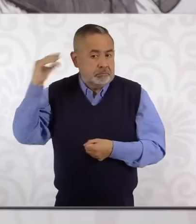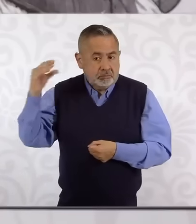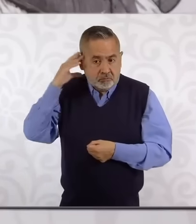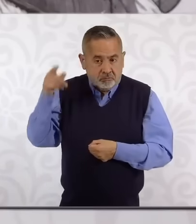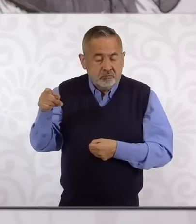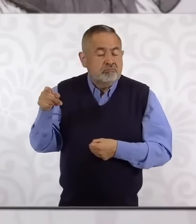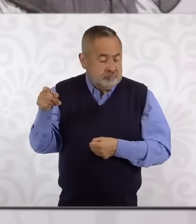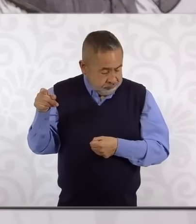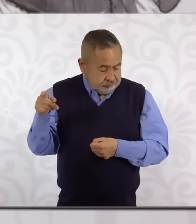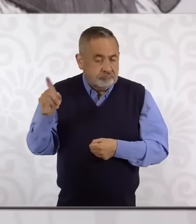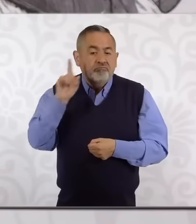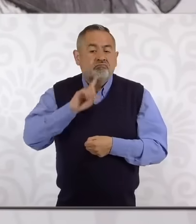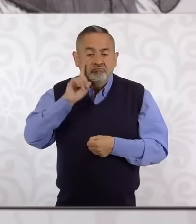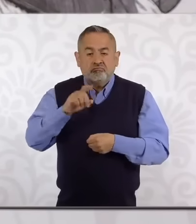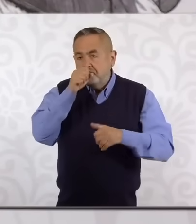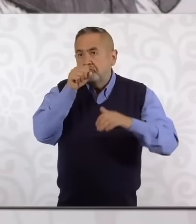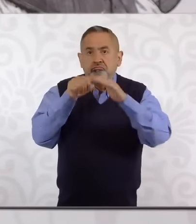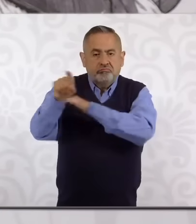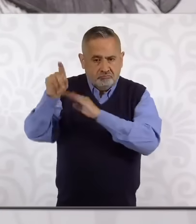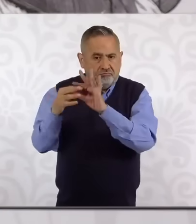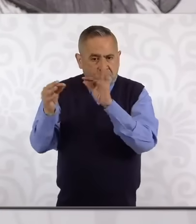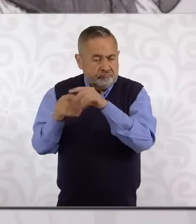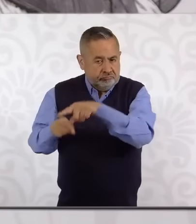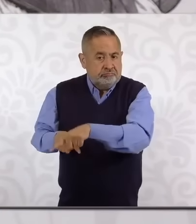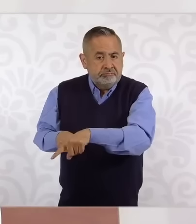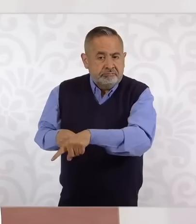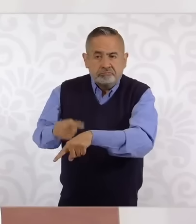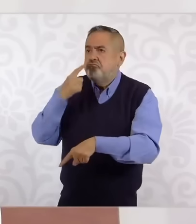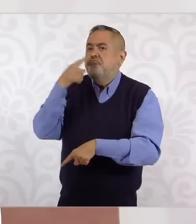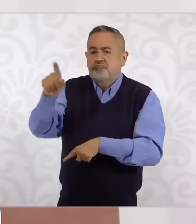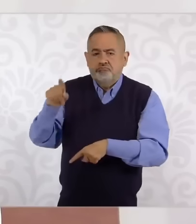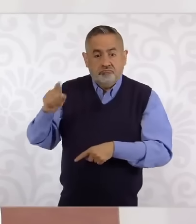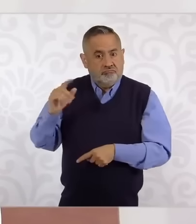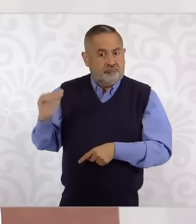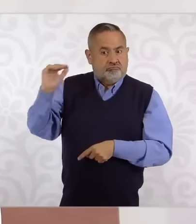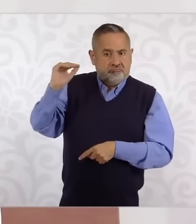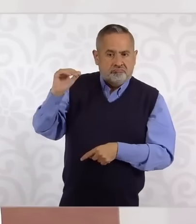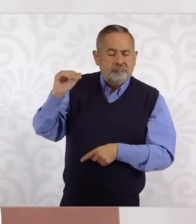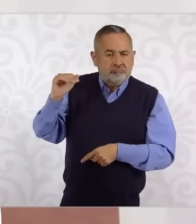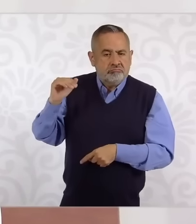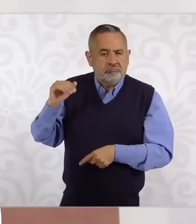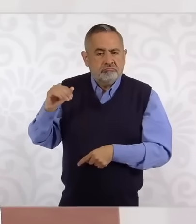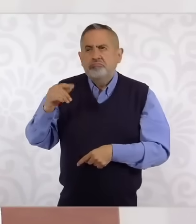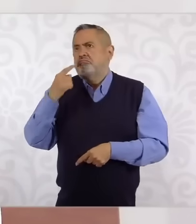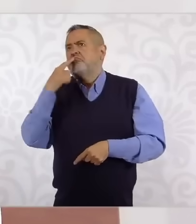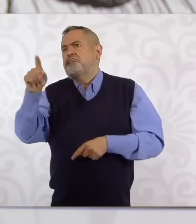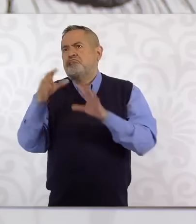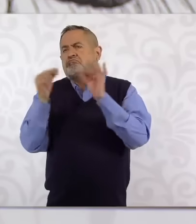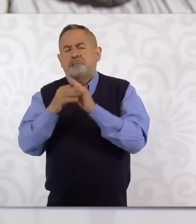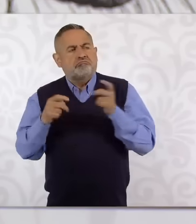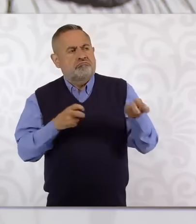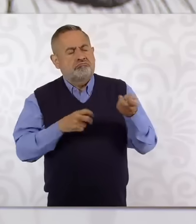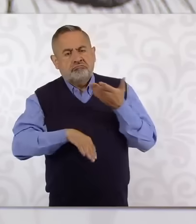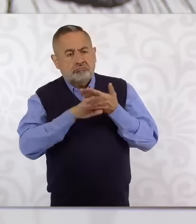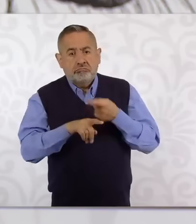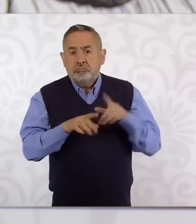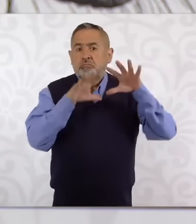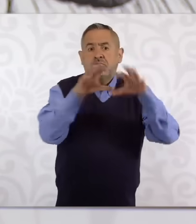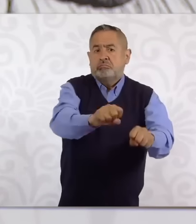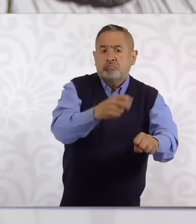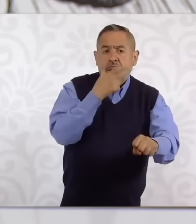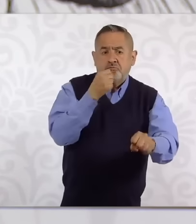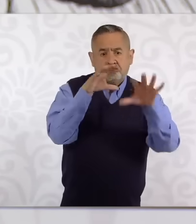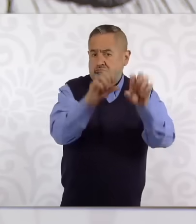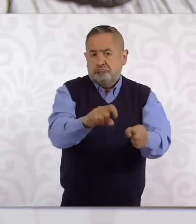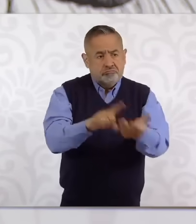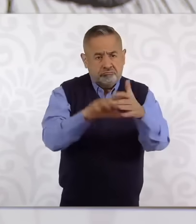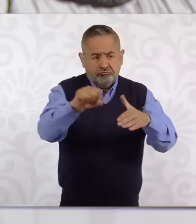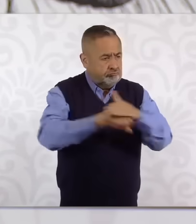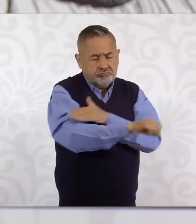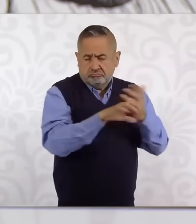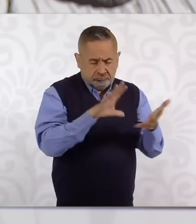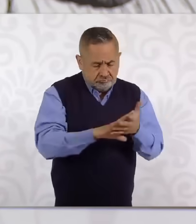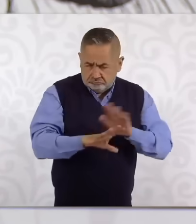Eh, de hecho, eh, fue un oficial y eh está detenido. Está detenido. Ese es de ahora en